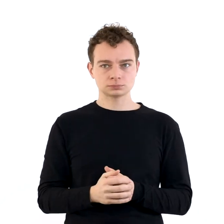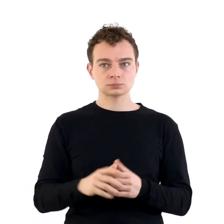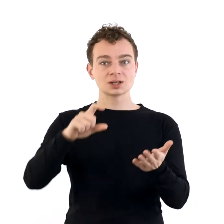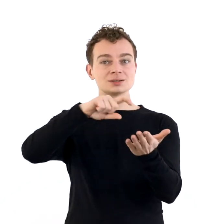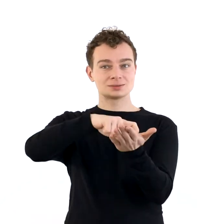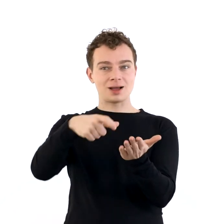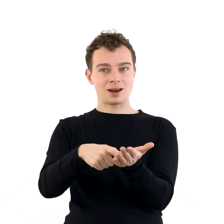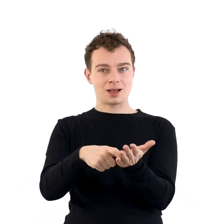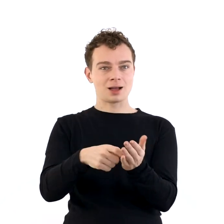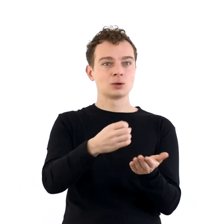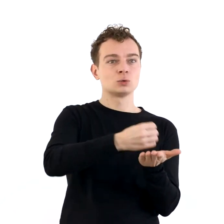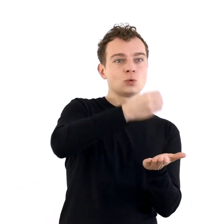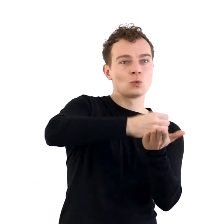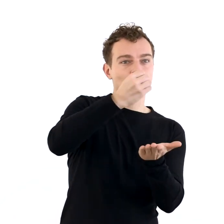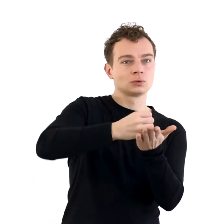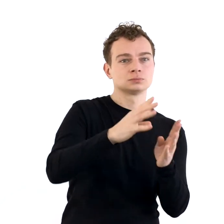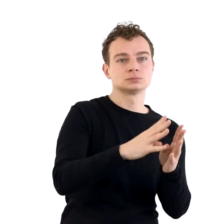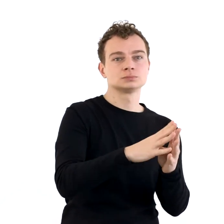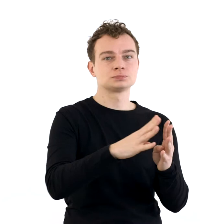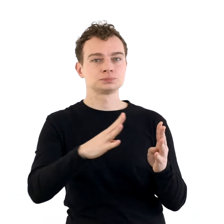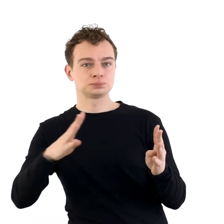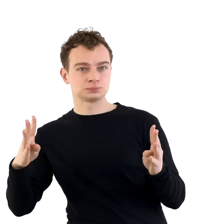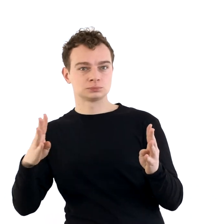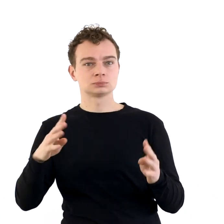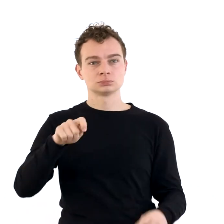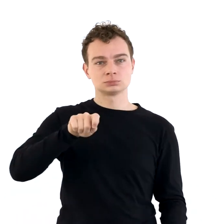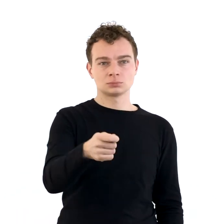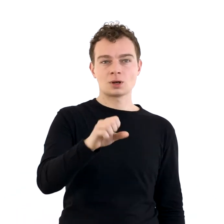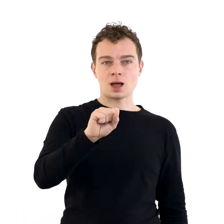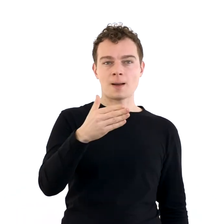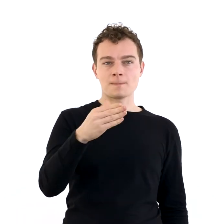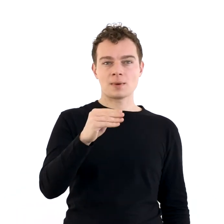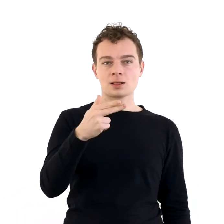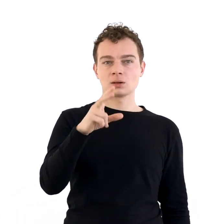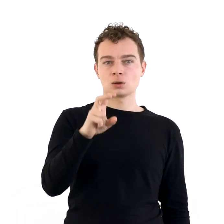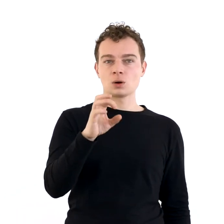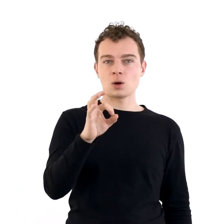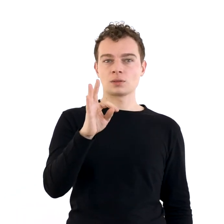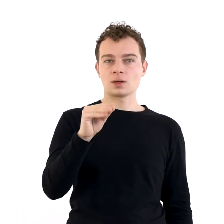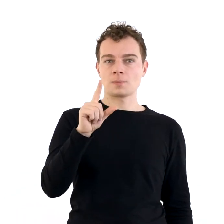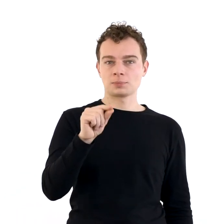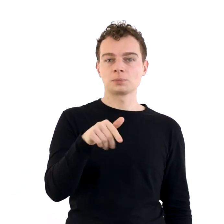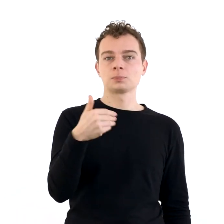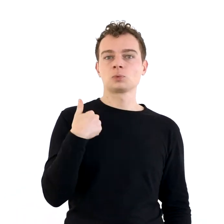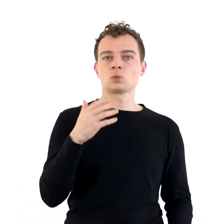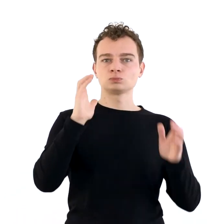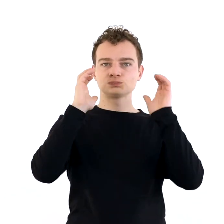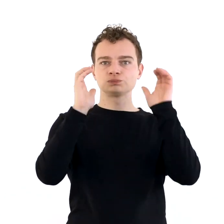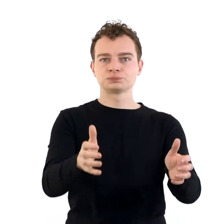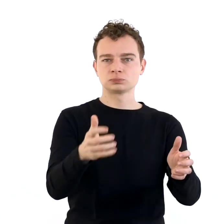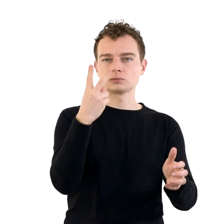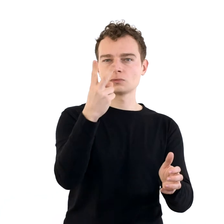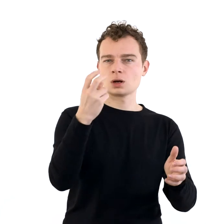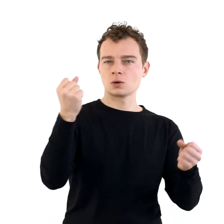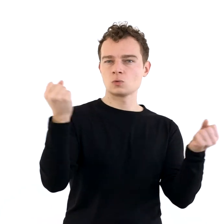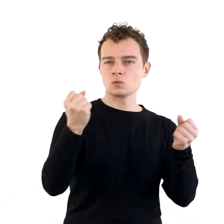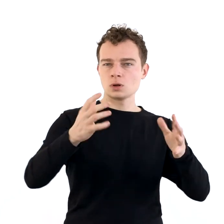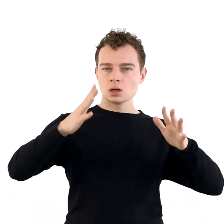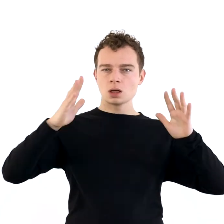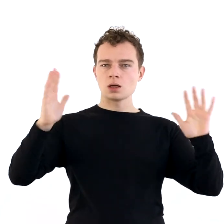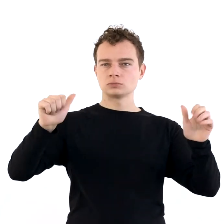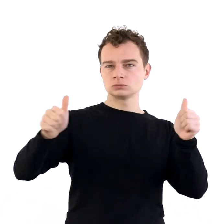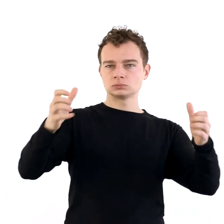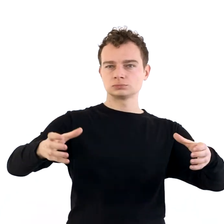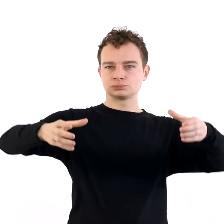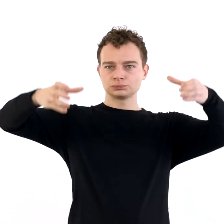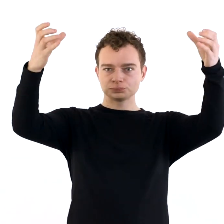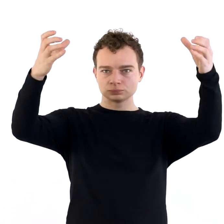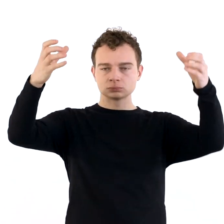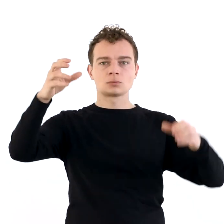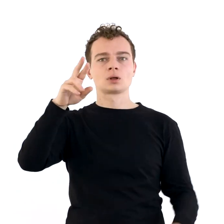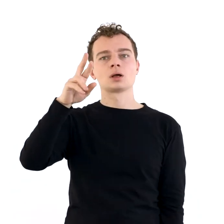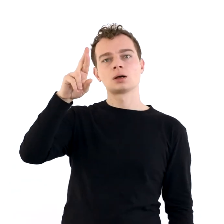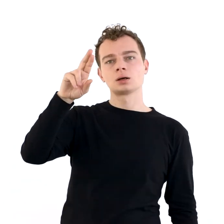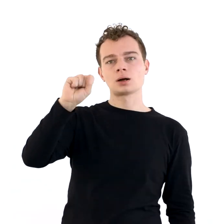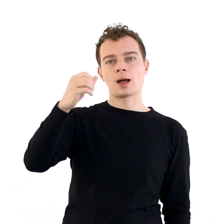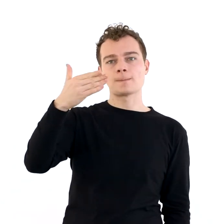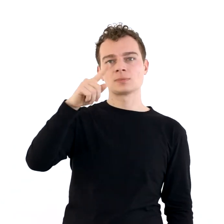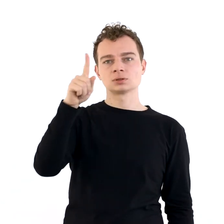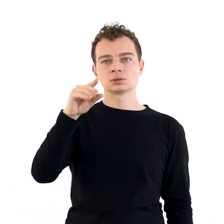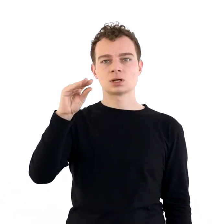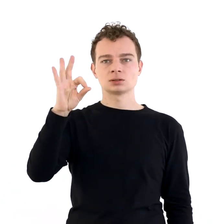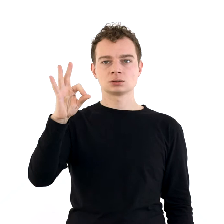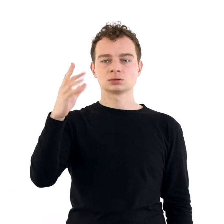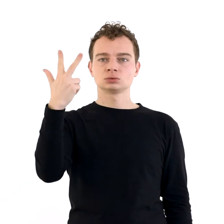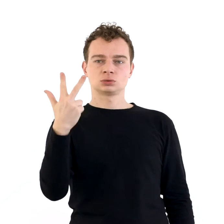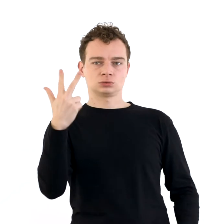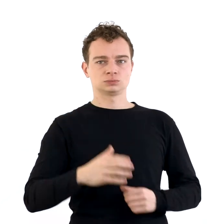U wejścia do kolumnady Amenhotepa postawiono dwa ogromnych rozmiarów posągi Ramzesa III.